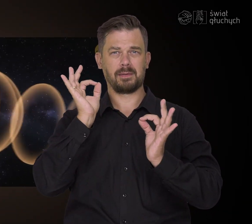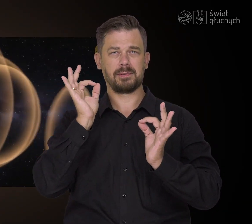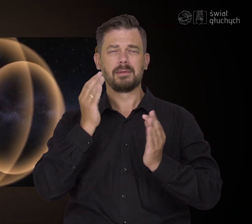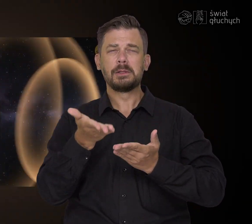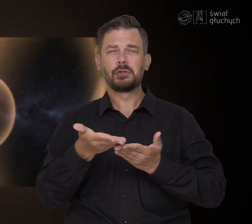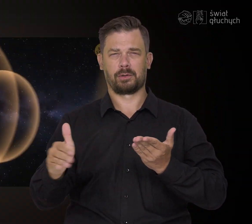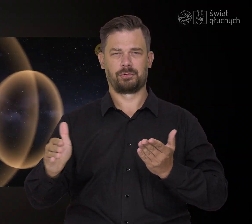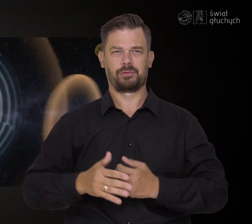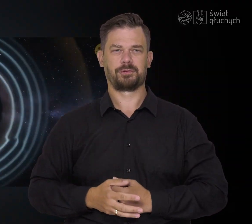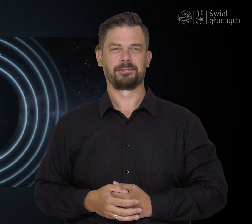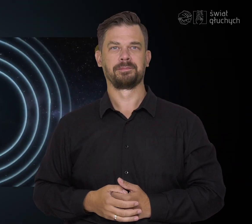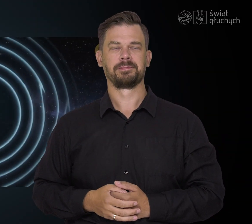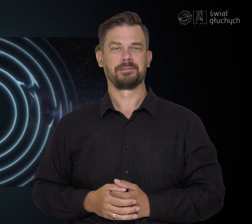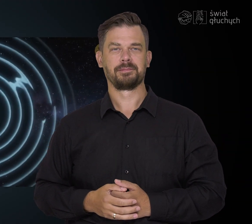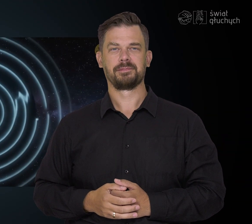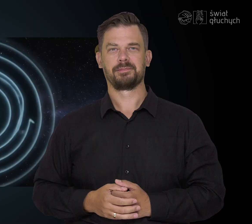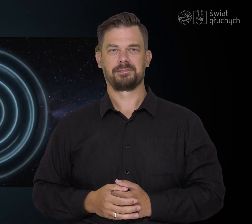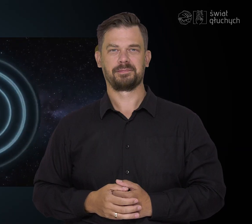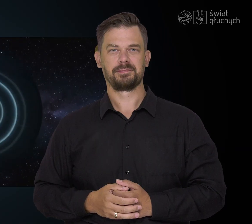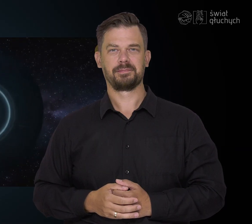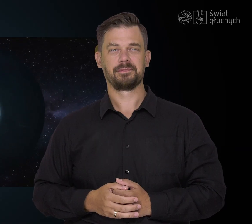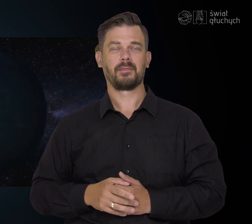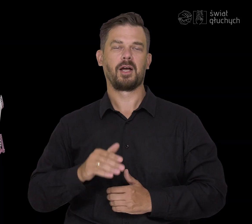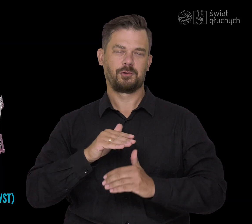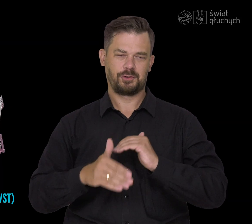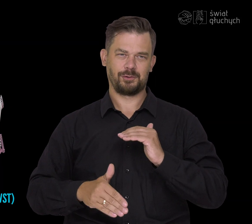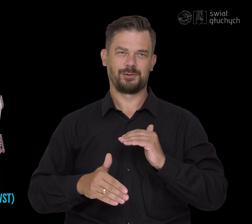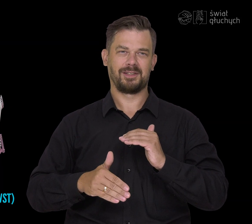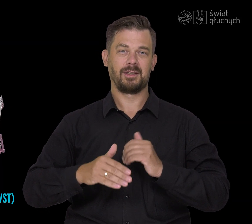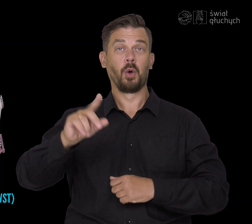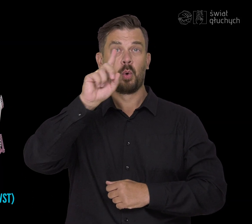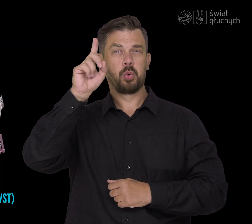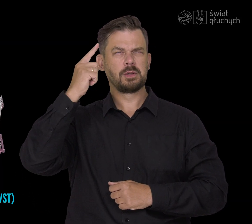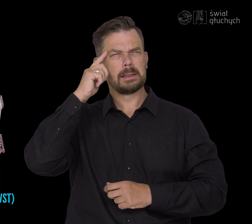chociażby maleńkie strzępki informacji. Ale na całe szczęście, jako ludzkość,